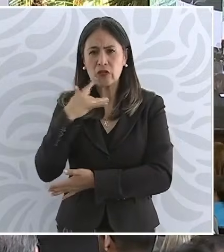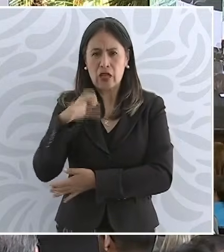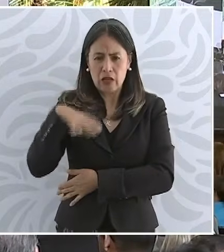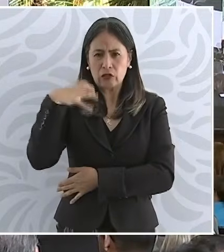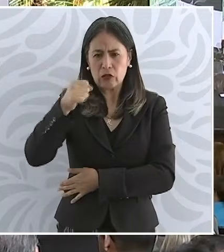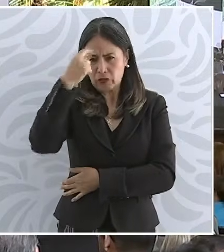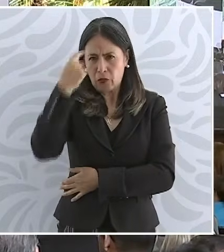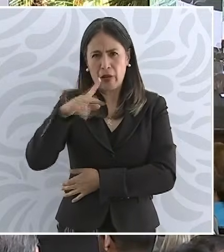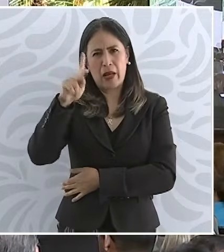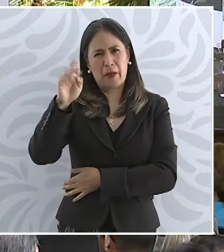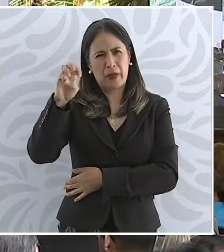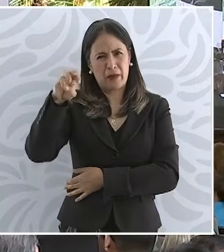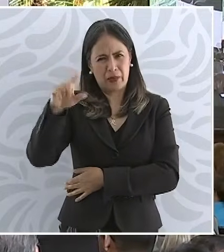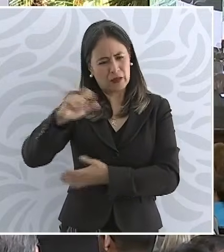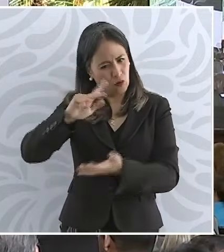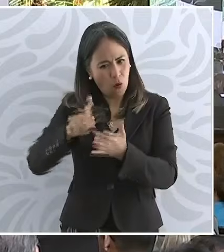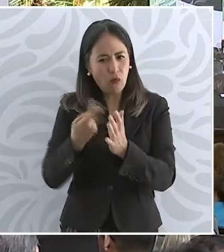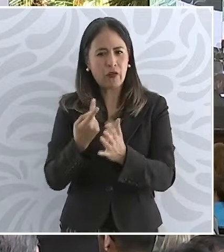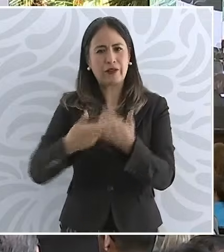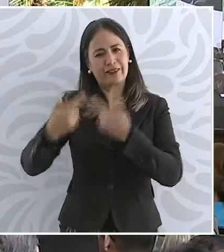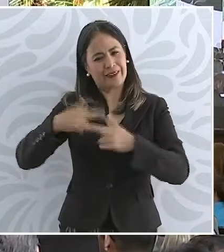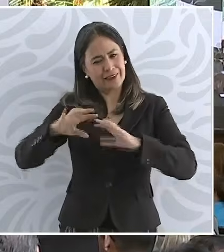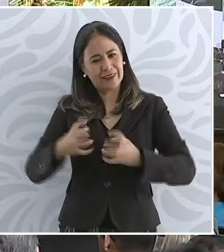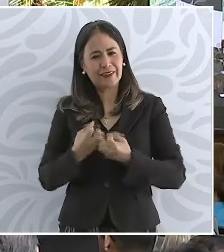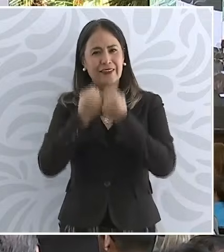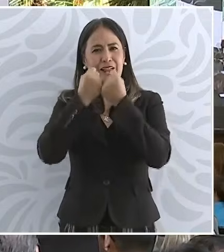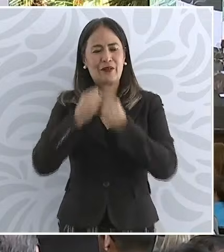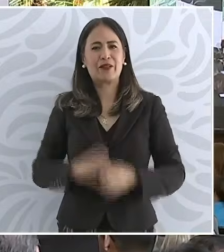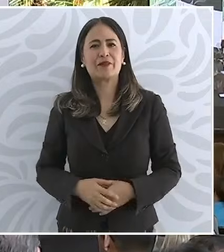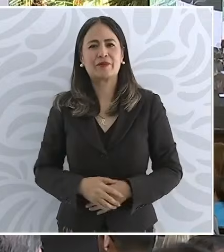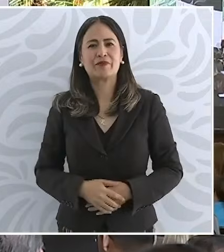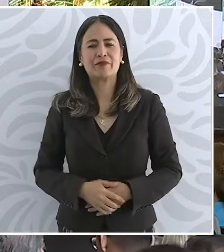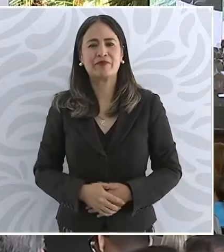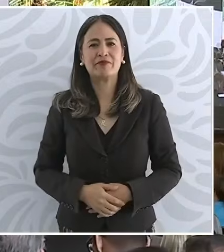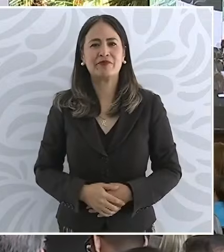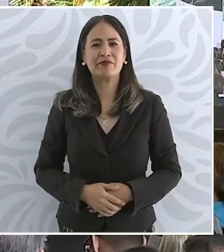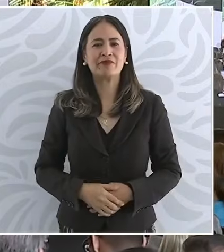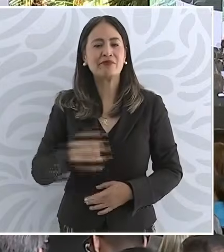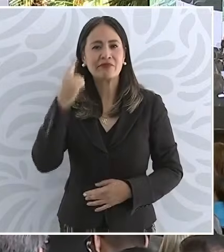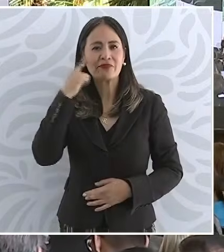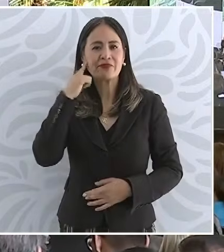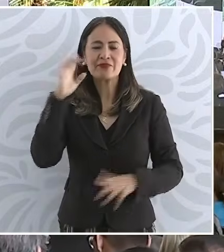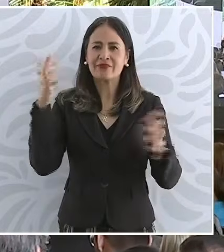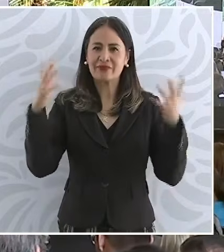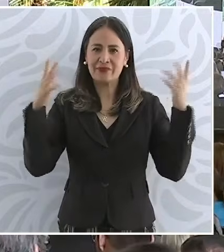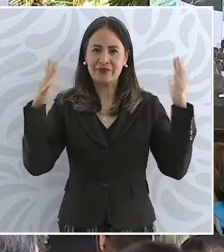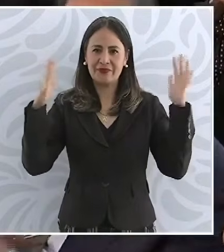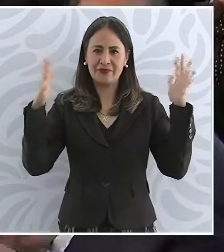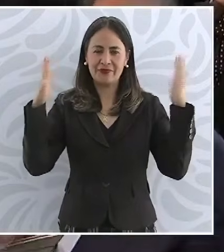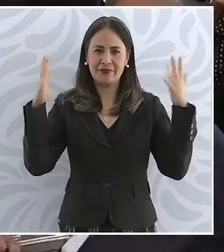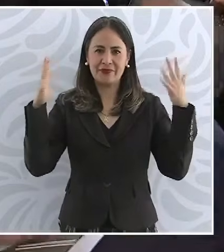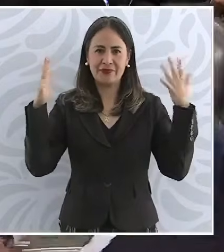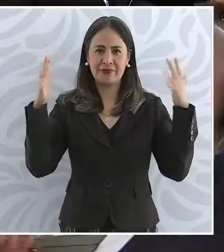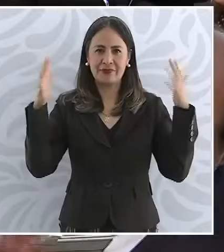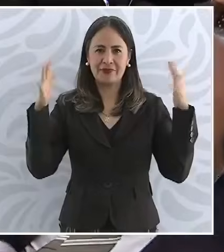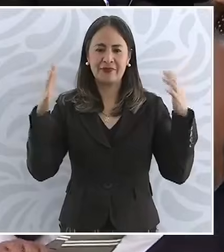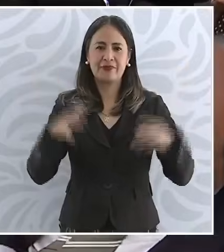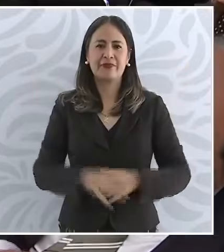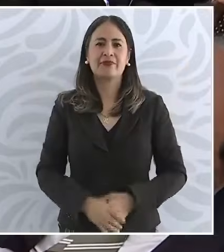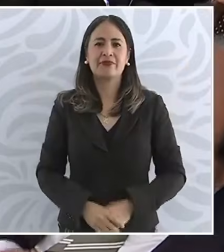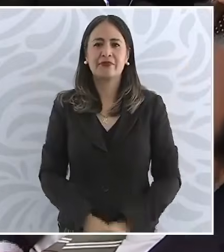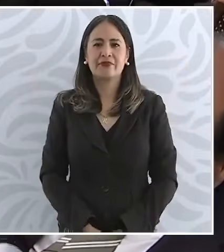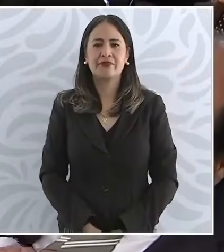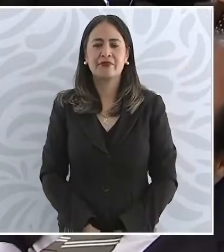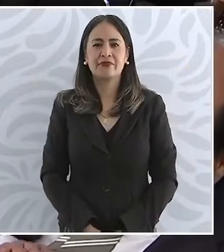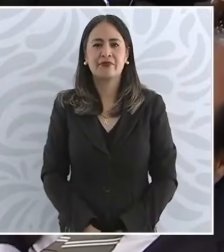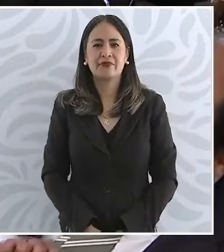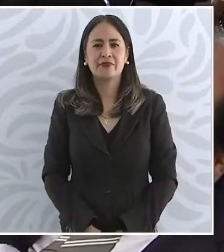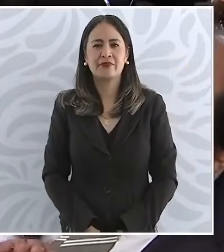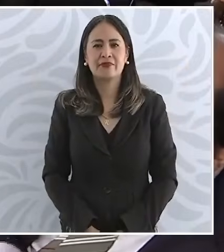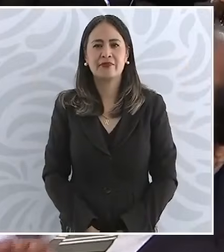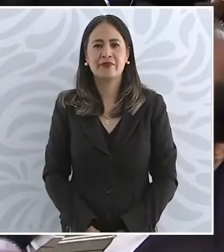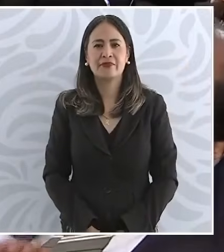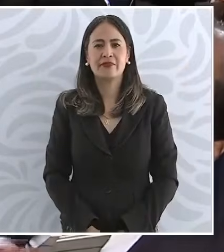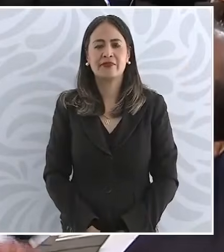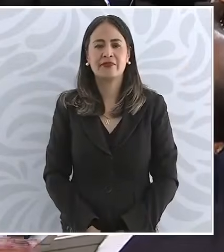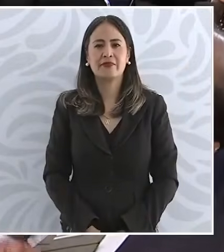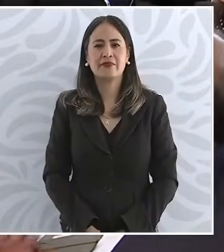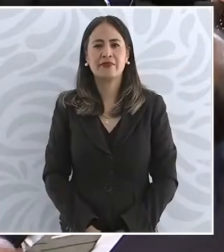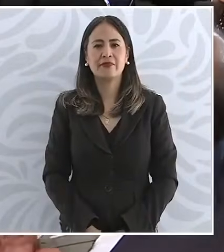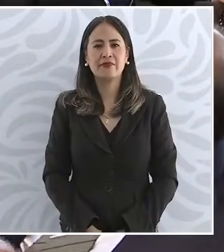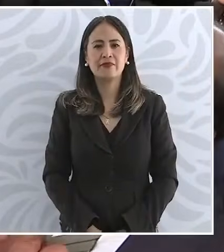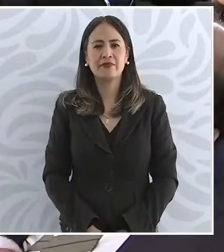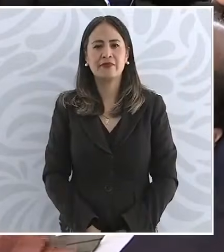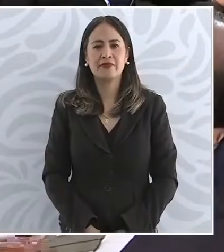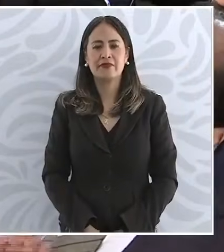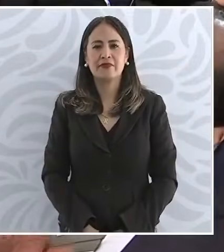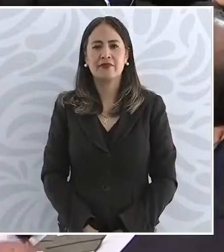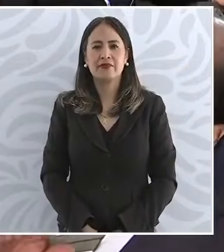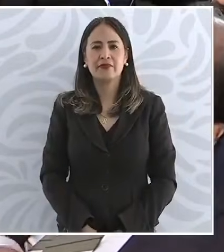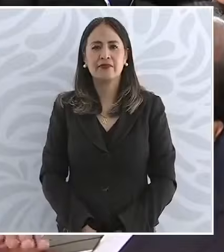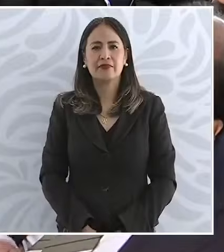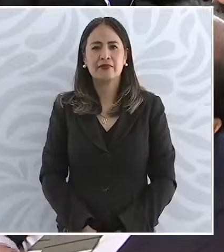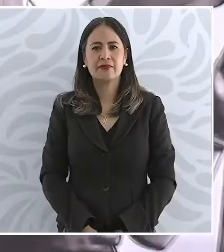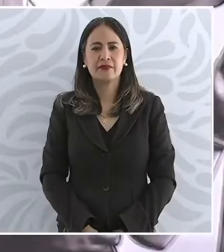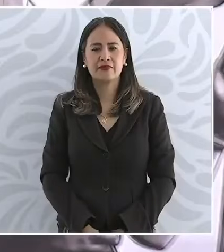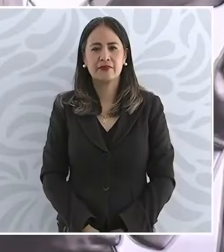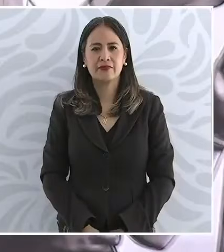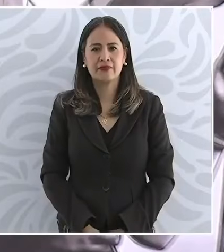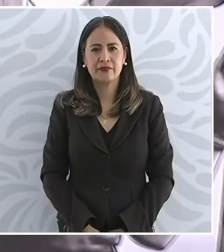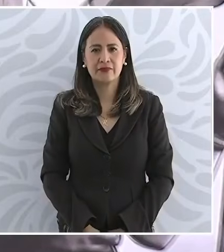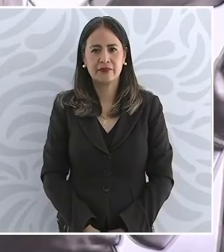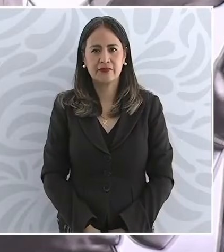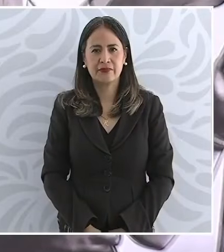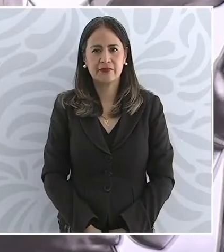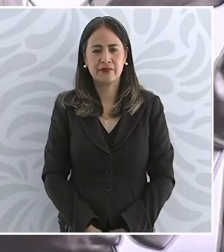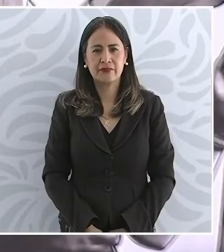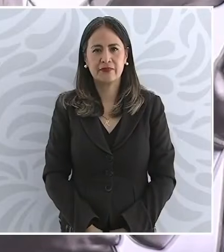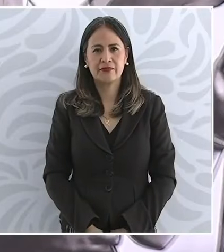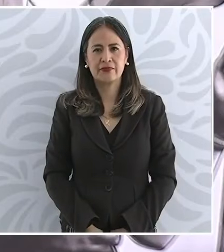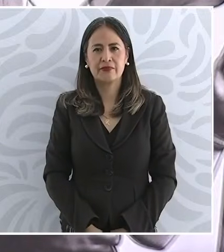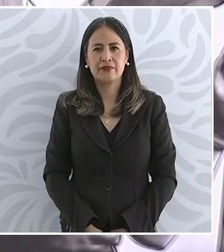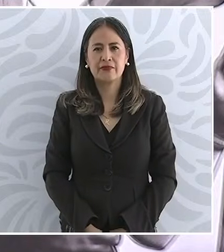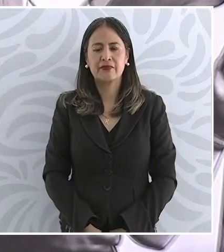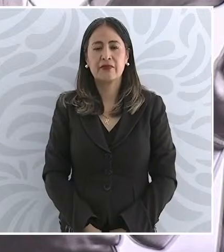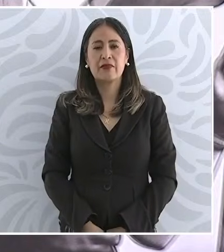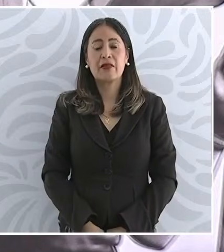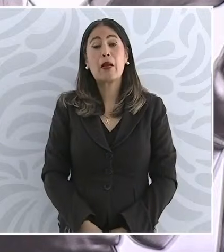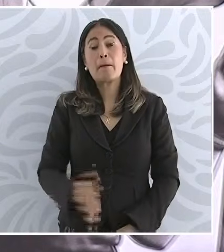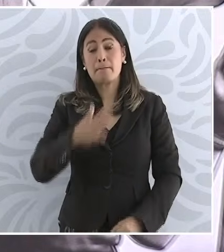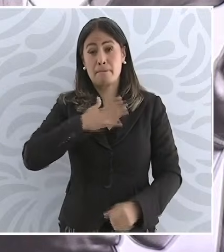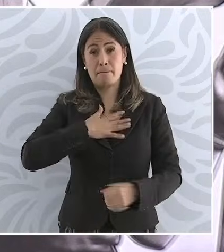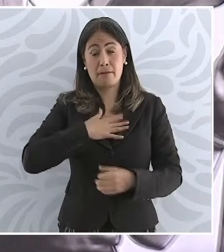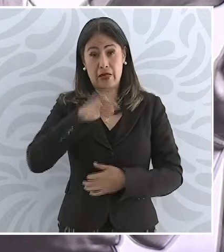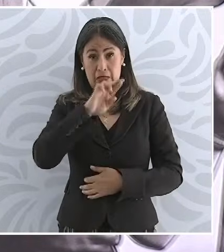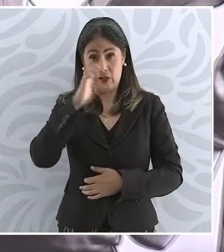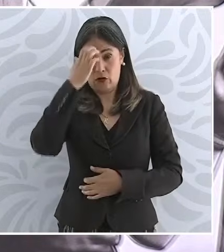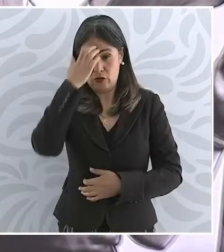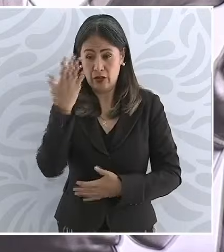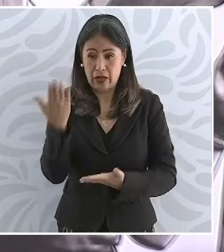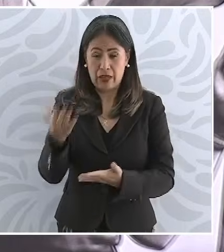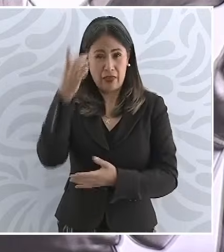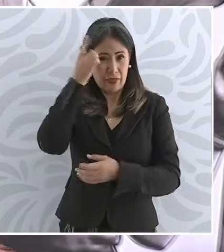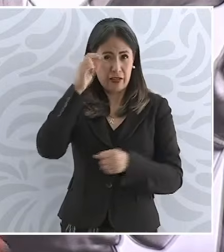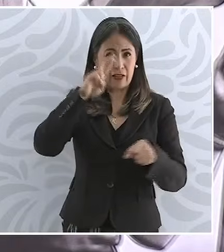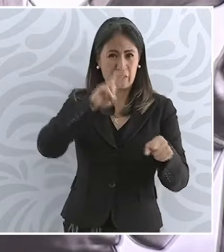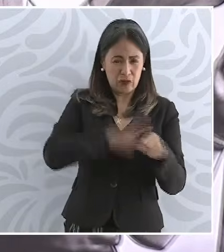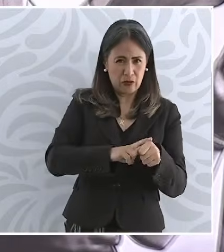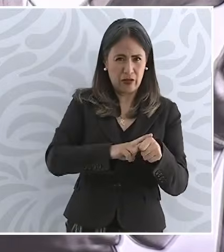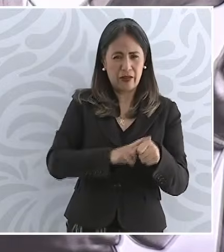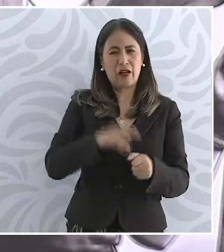Pemex mis [Aplausos] reconocimientos extiende la directora de la Comisión Federal de Electricidad